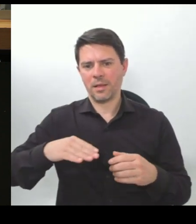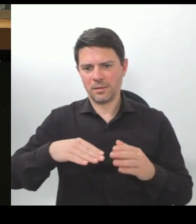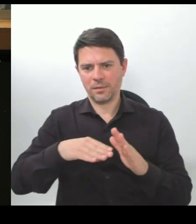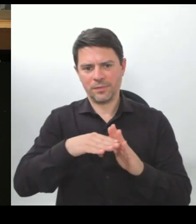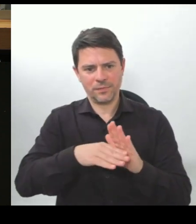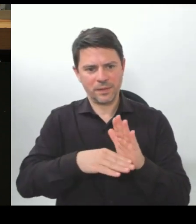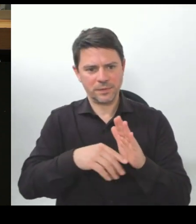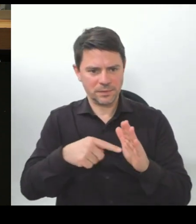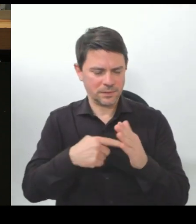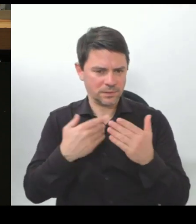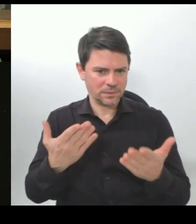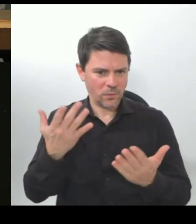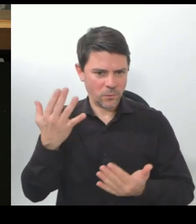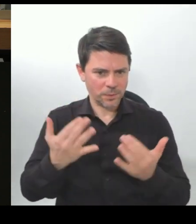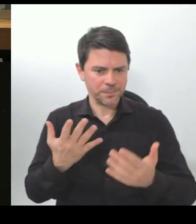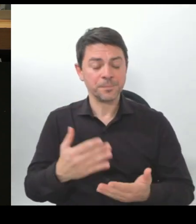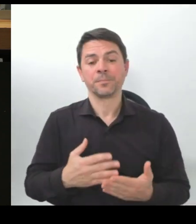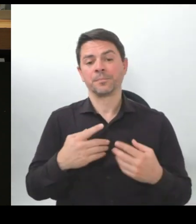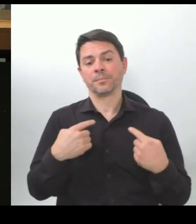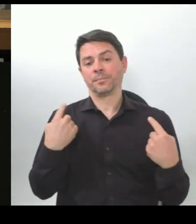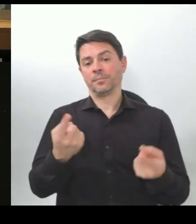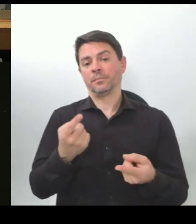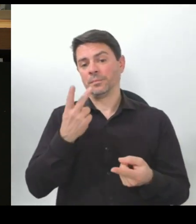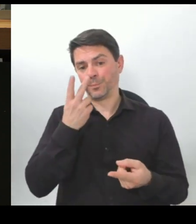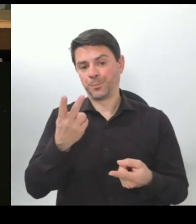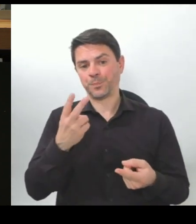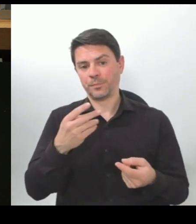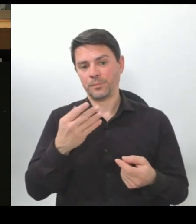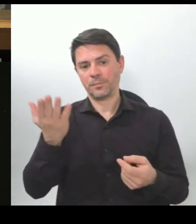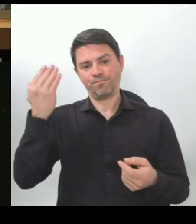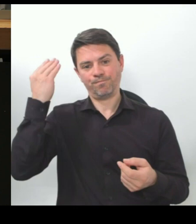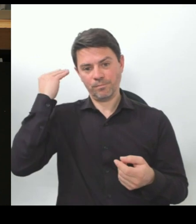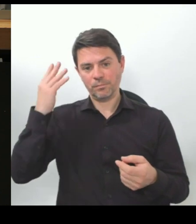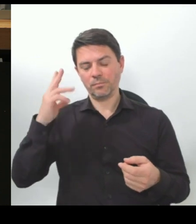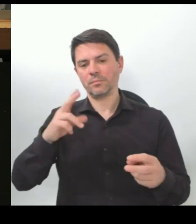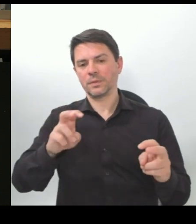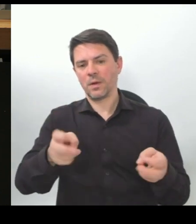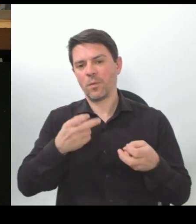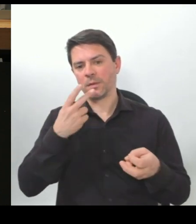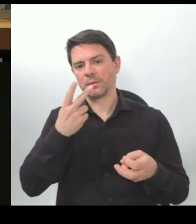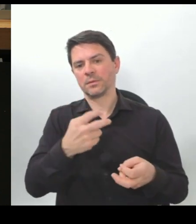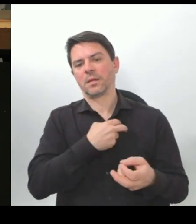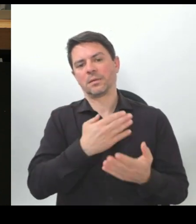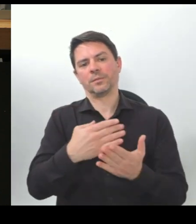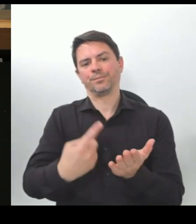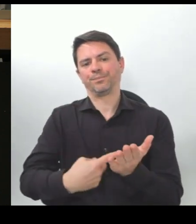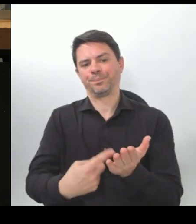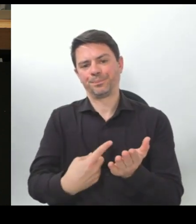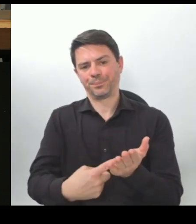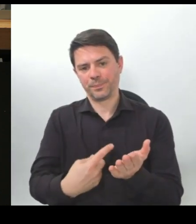nachhaltig kritisieren und wo wir nach wie vor fordern, dass man am entsprechenden Anpassungsprozess in Berlin für